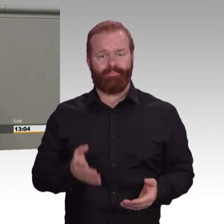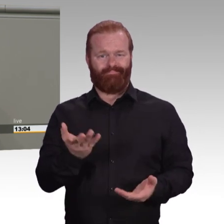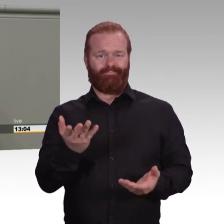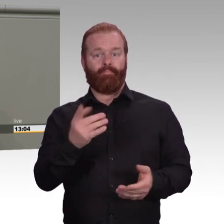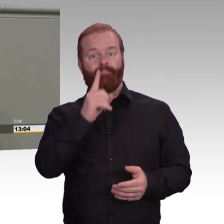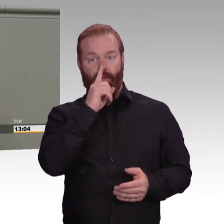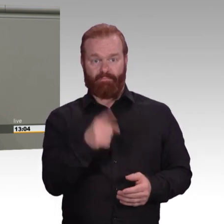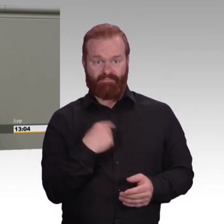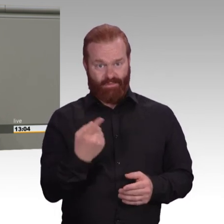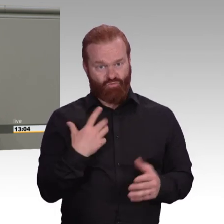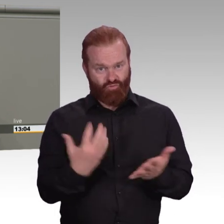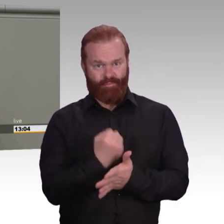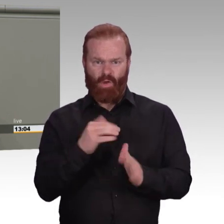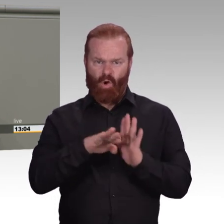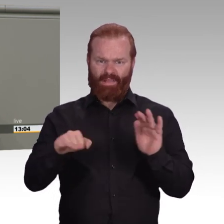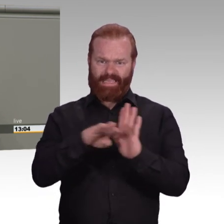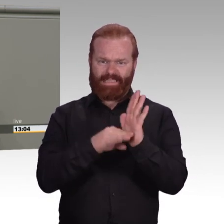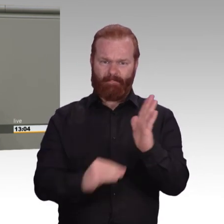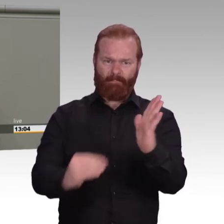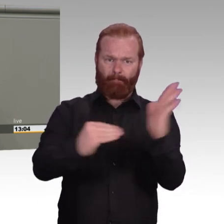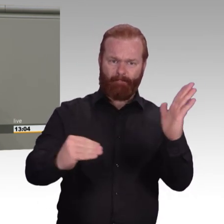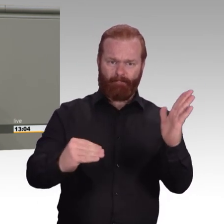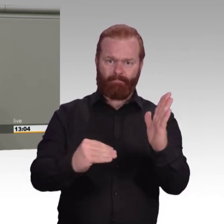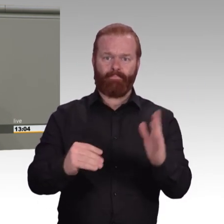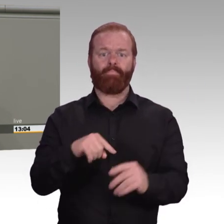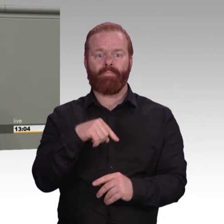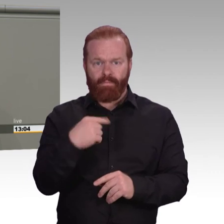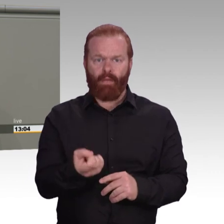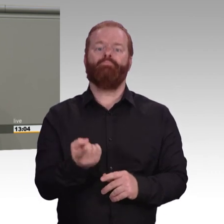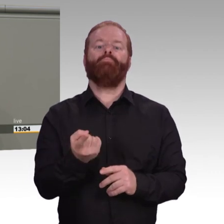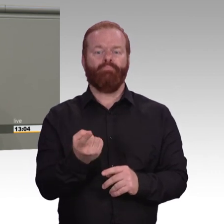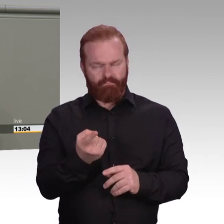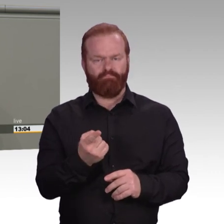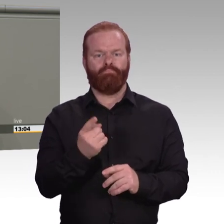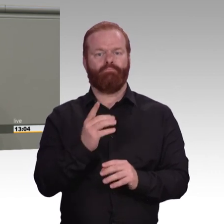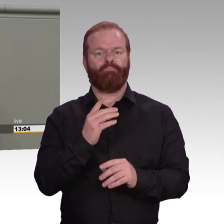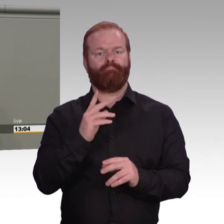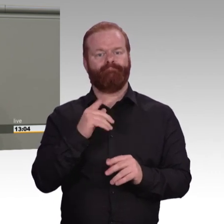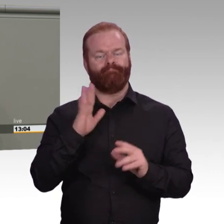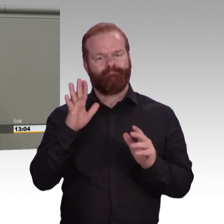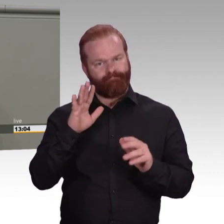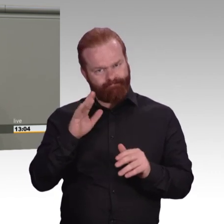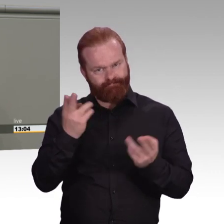Kinder, wie das vorher im ALG II der Fall war, einfach als abgeleitete 80 % Erwachsene zu behandeln,